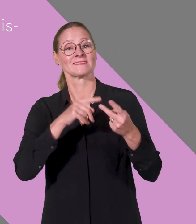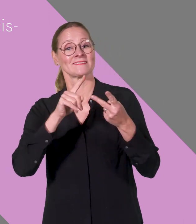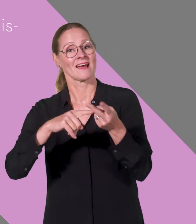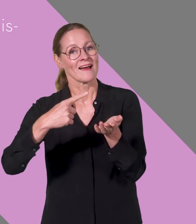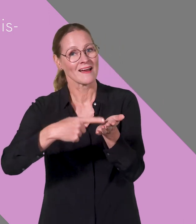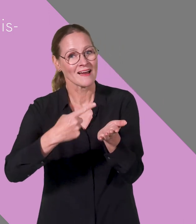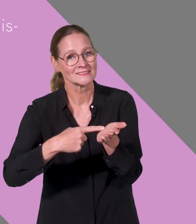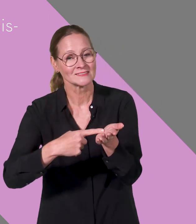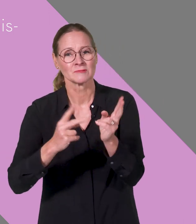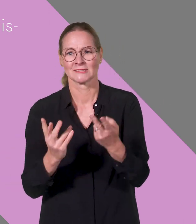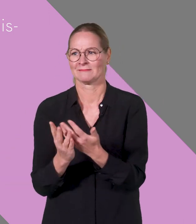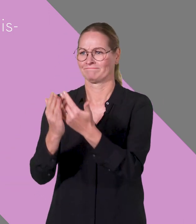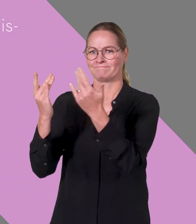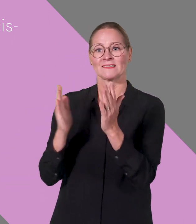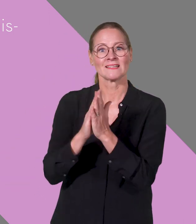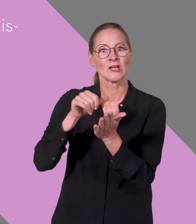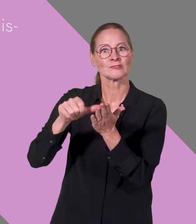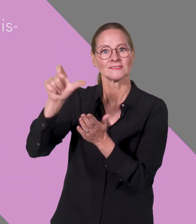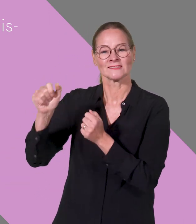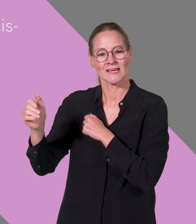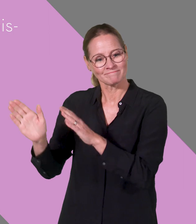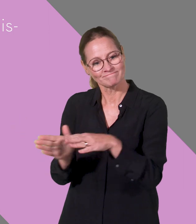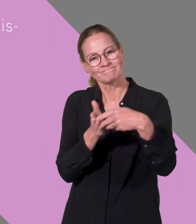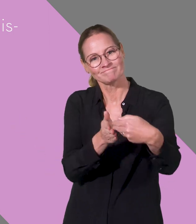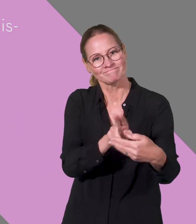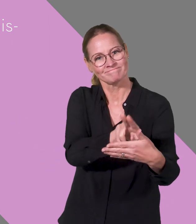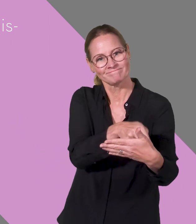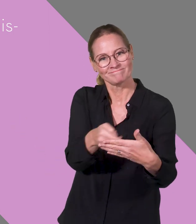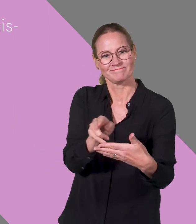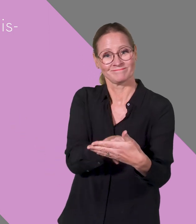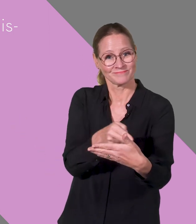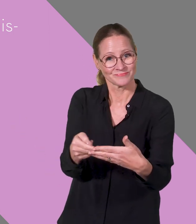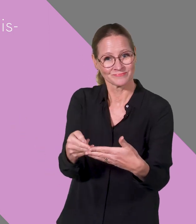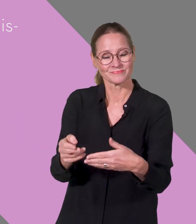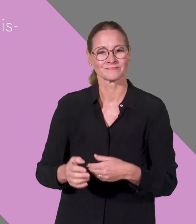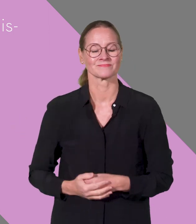antoi haastattelun sekä raapusti omistuskirjoituksia - lukemattomille kirjan ostajille.